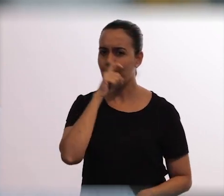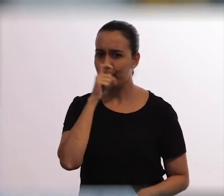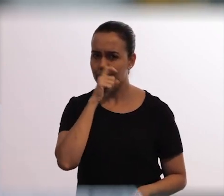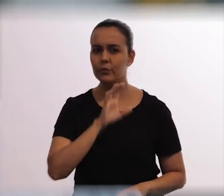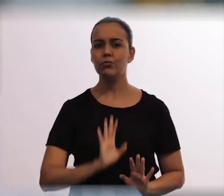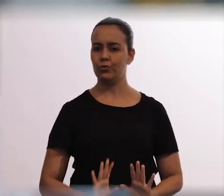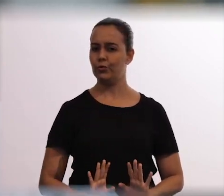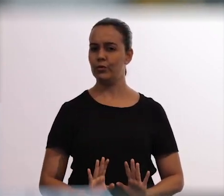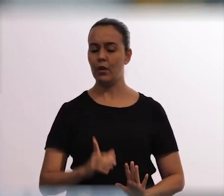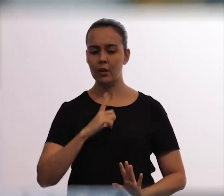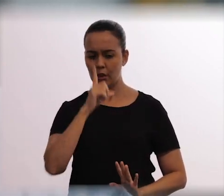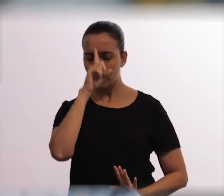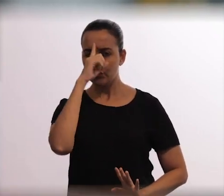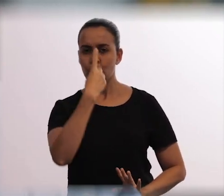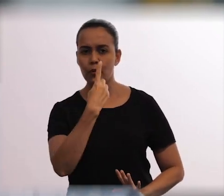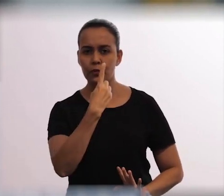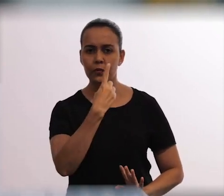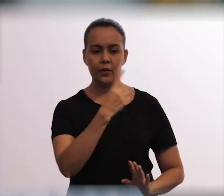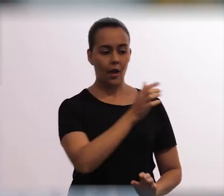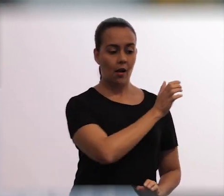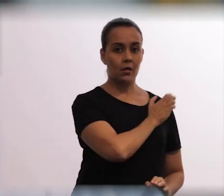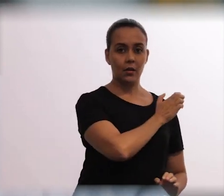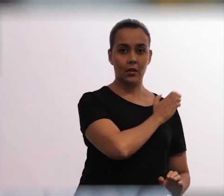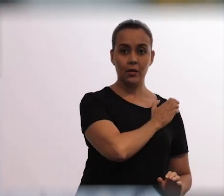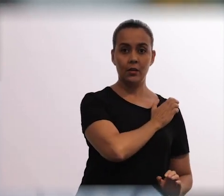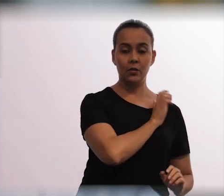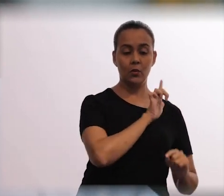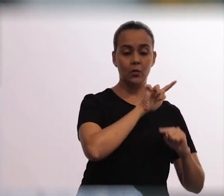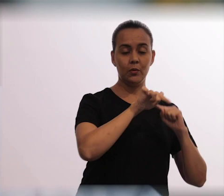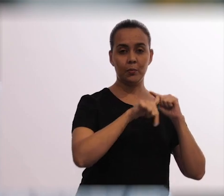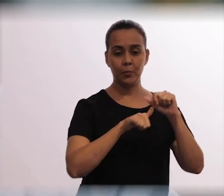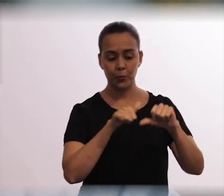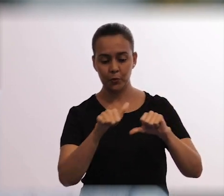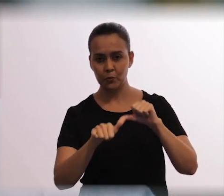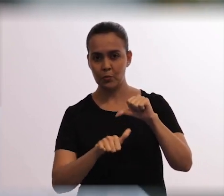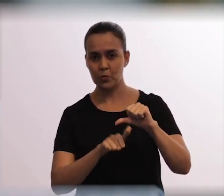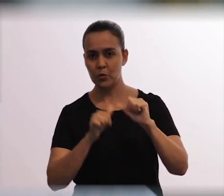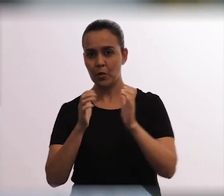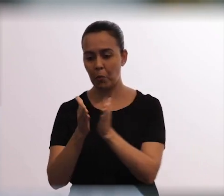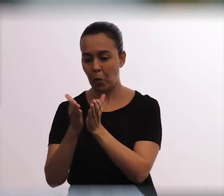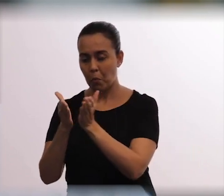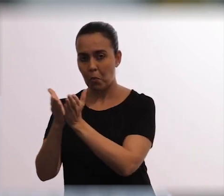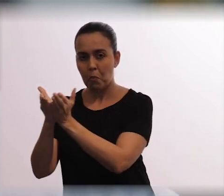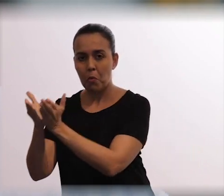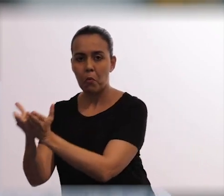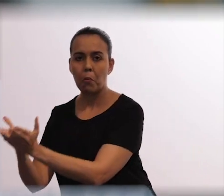mas sociologicamente e cientificamente, está comprovado que periferia existe.